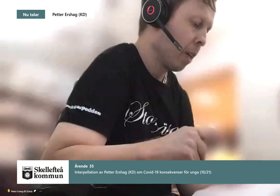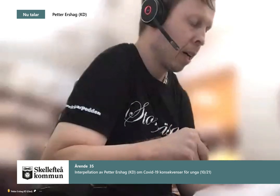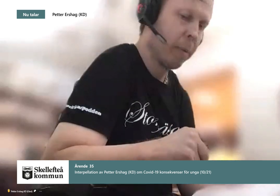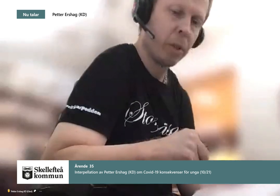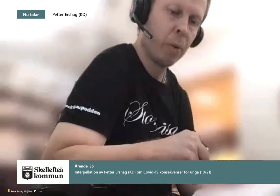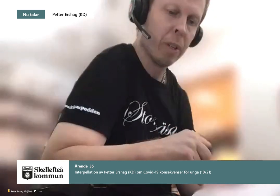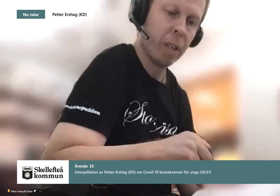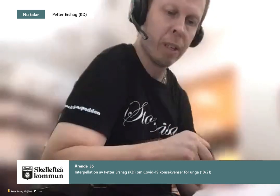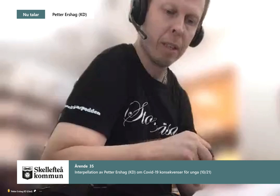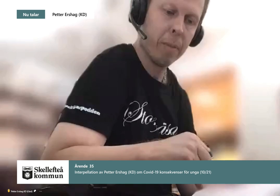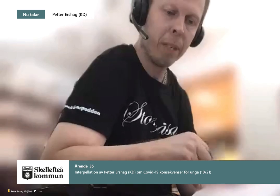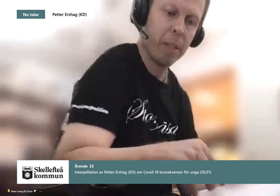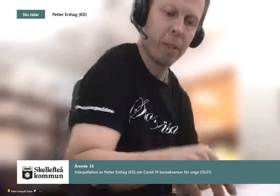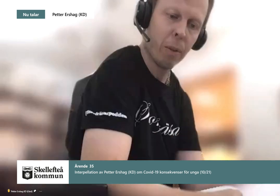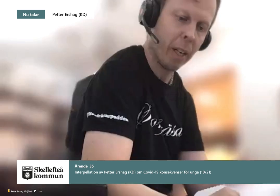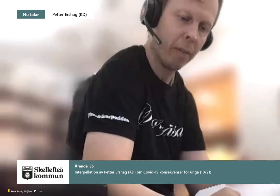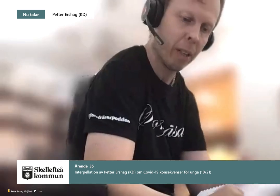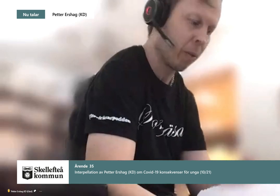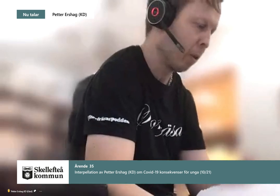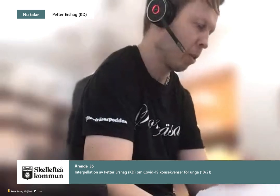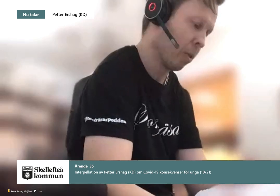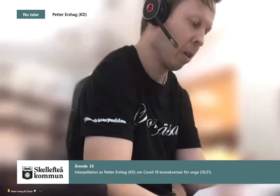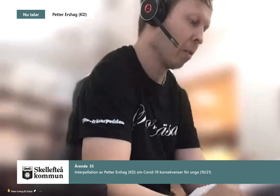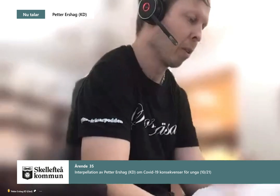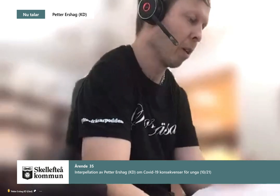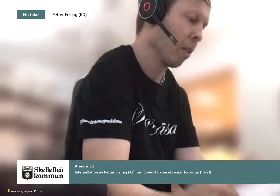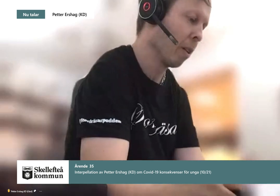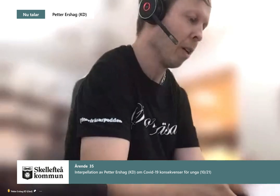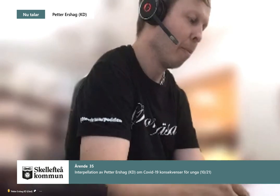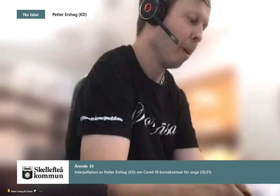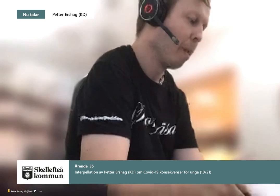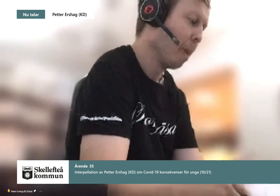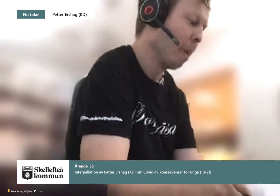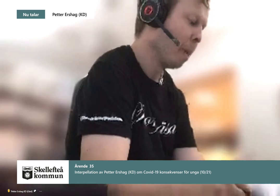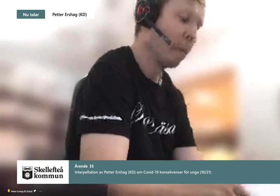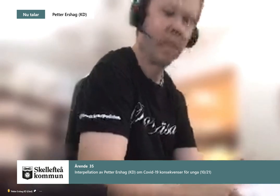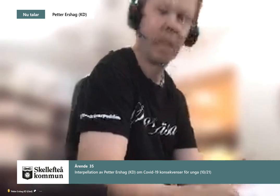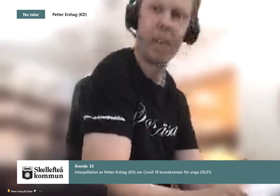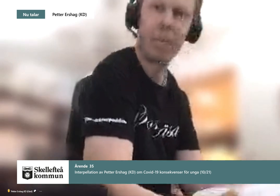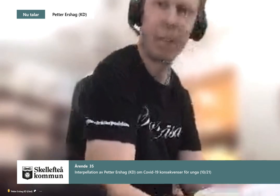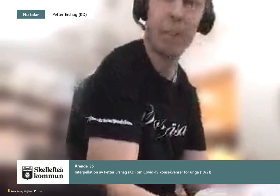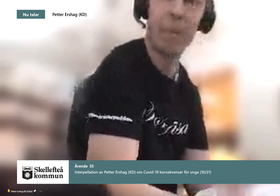Ambitioner att Misstro dig fast du är socialdemokrat Men det var ju det här som dök upp